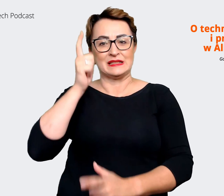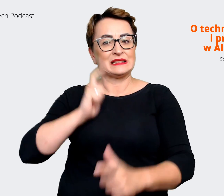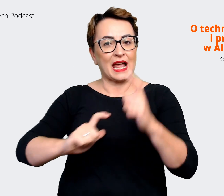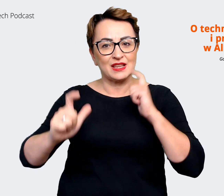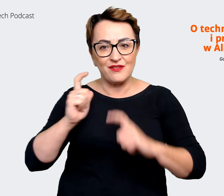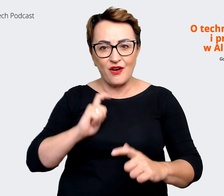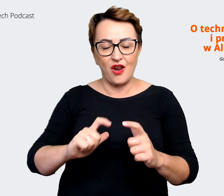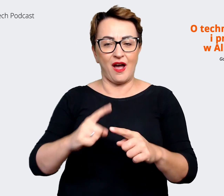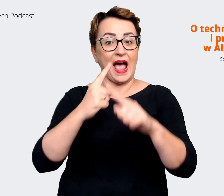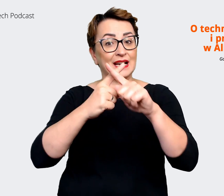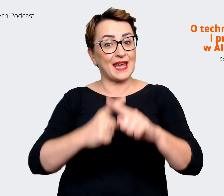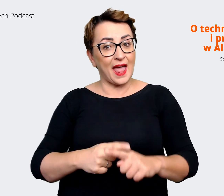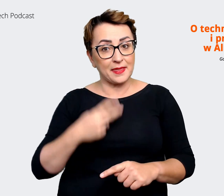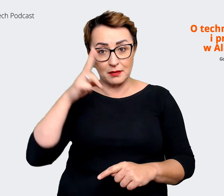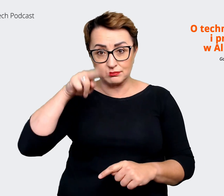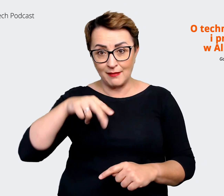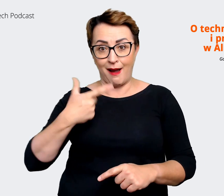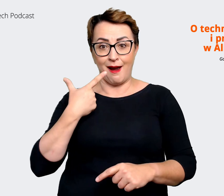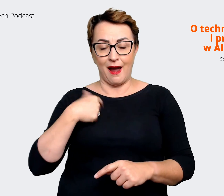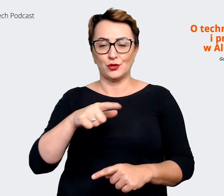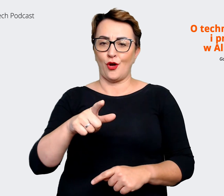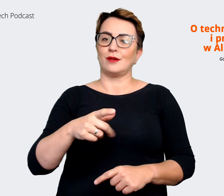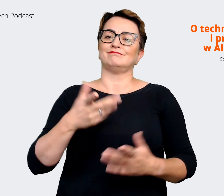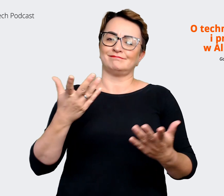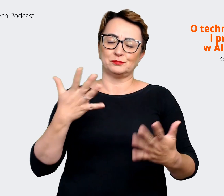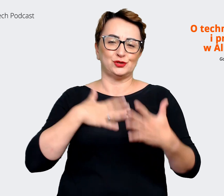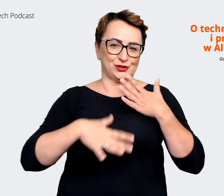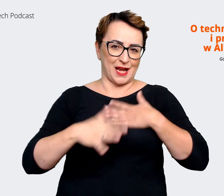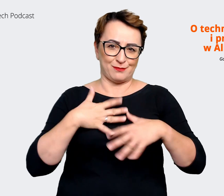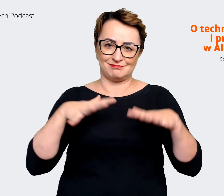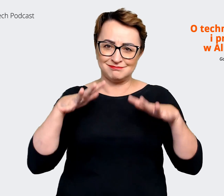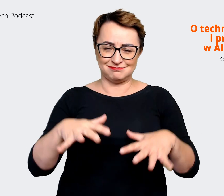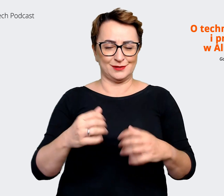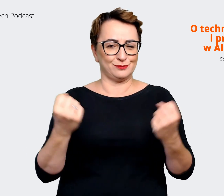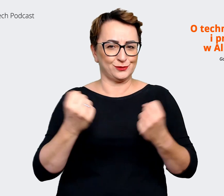ankietach, na przykład. To mi sprawia dużą przyjemność, satysfakcję, kiedy widzę,